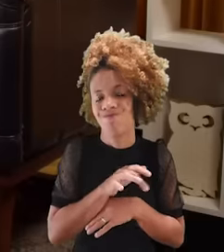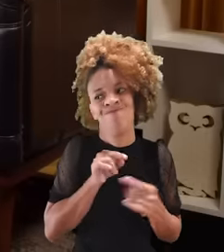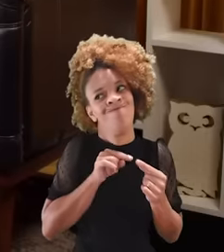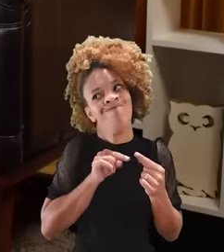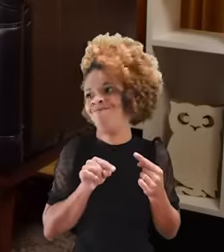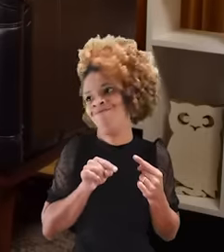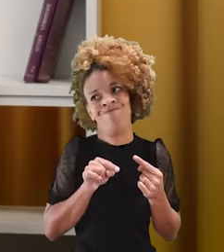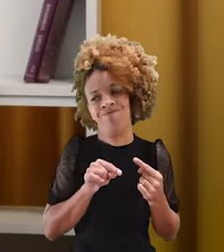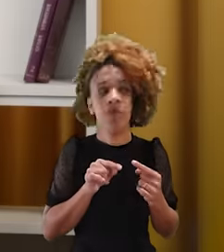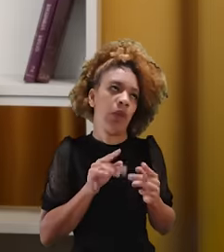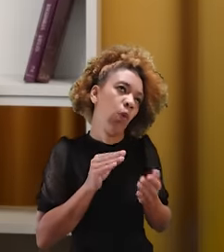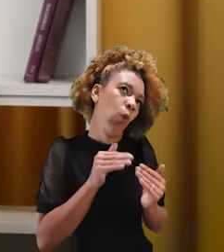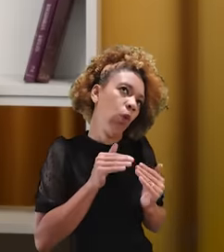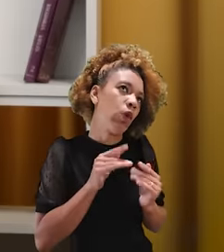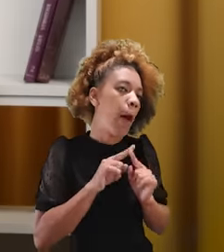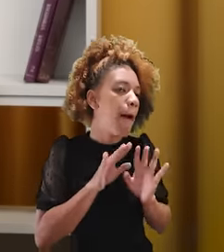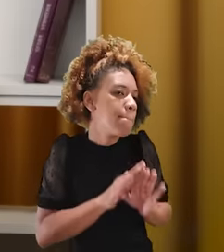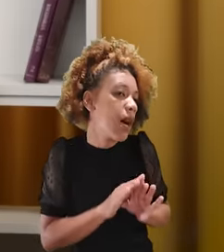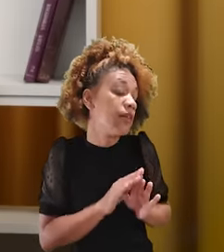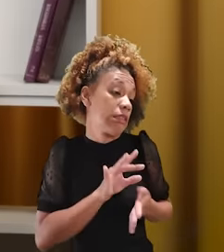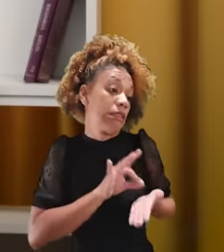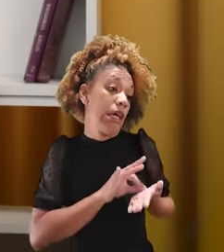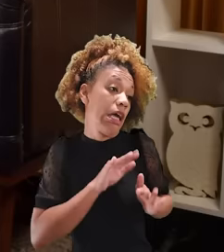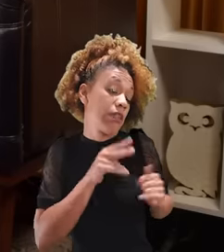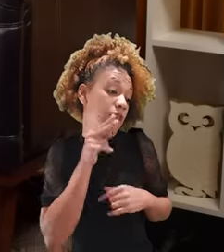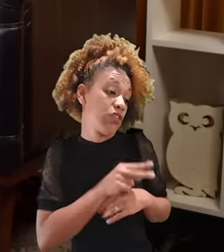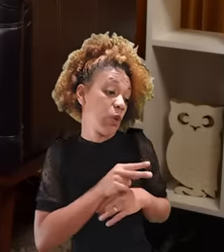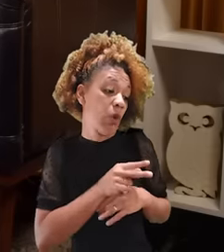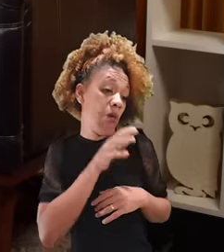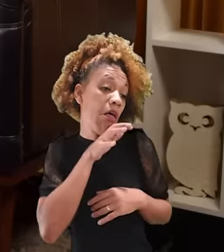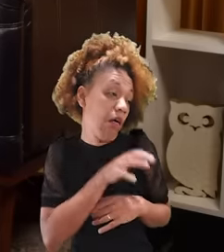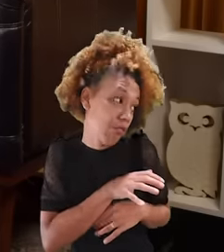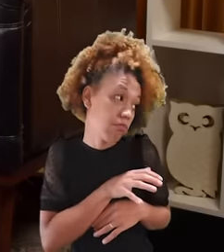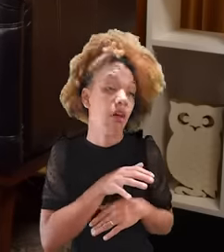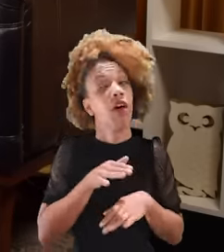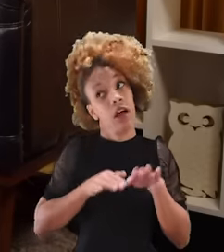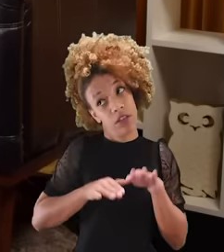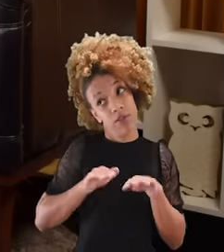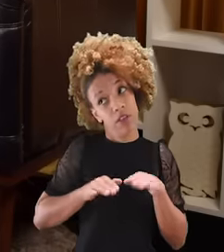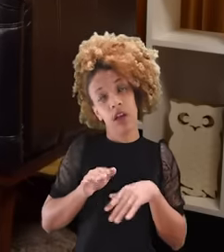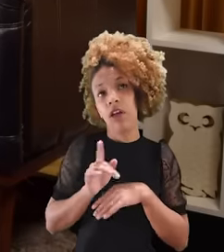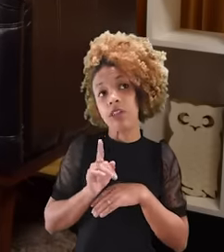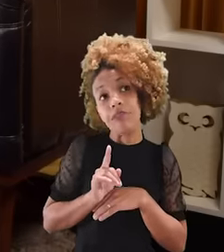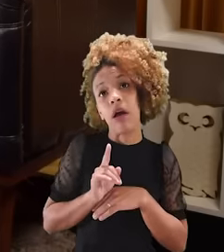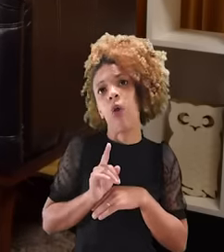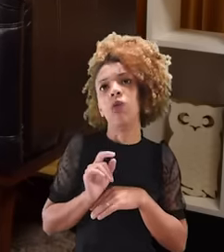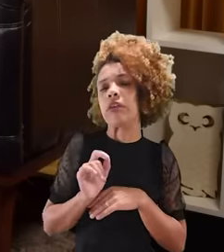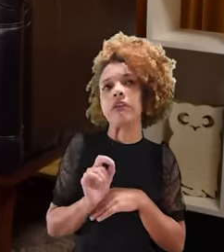sinceridade ela às vezes é vista como grosseria é visto às vezes tá que não necessariamente seja é